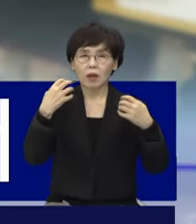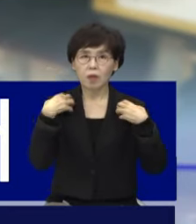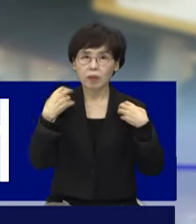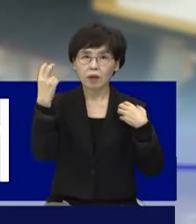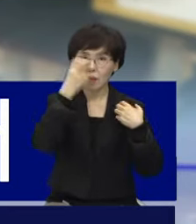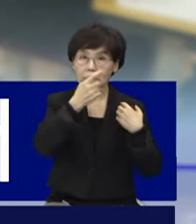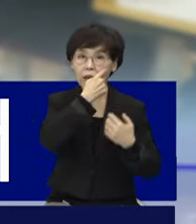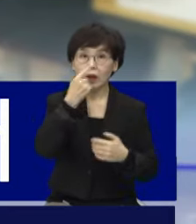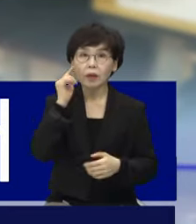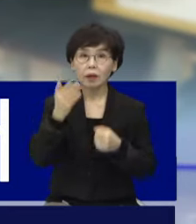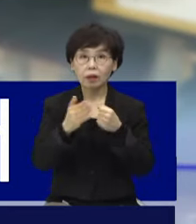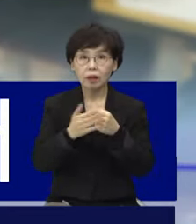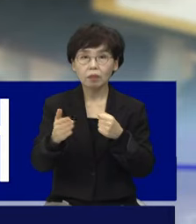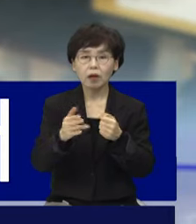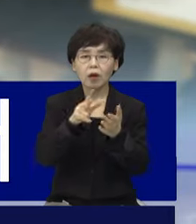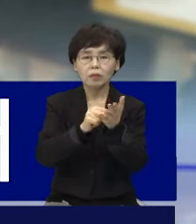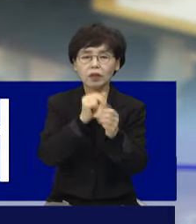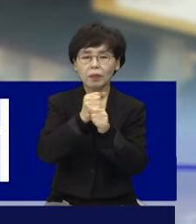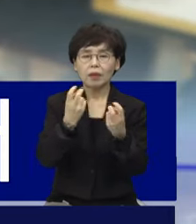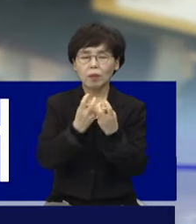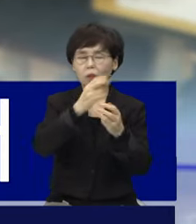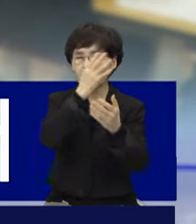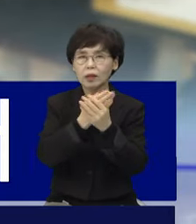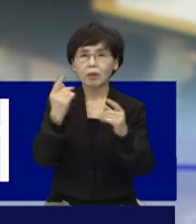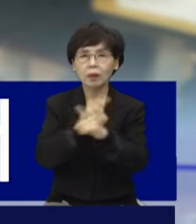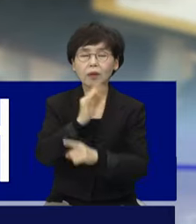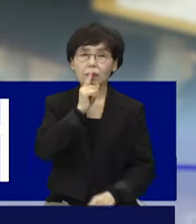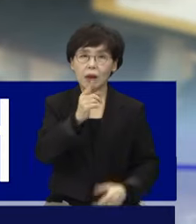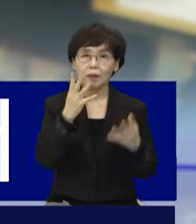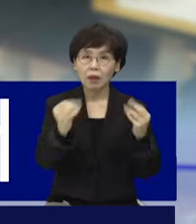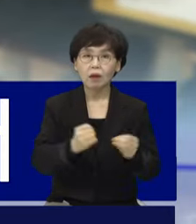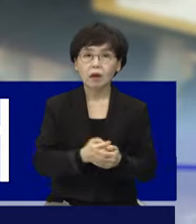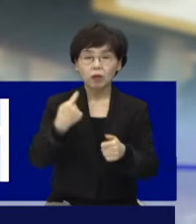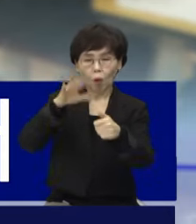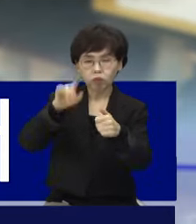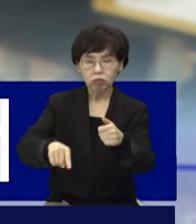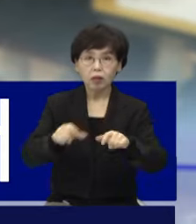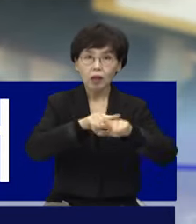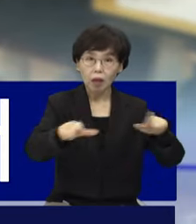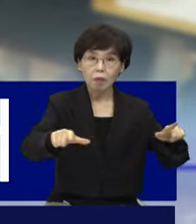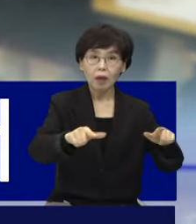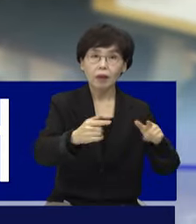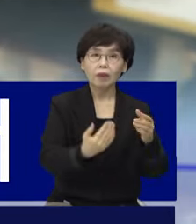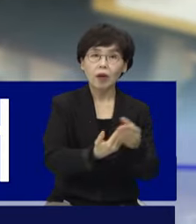수능 출제 방식을 완전히 바꿔야 한다는 목소리가 높은데요. 교육부는 시중에 발간되는 수능 직전의